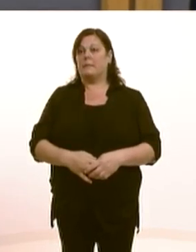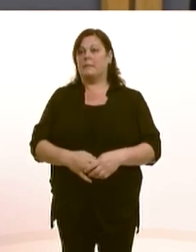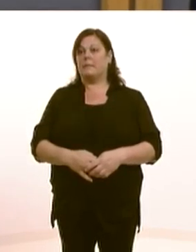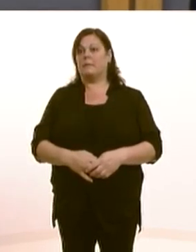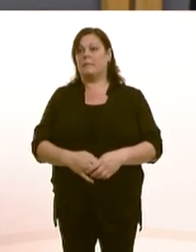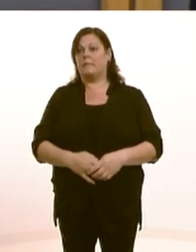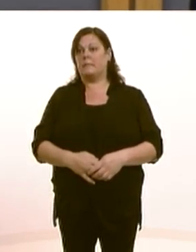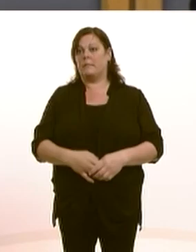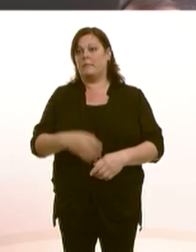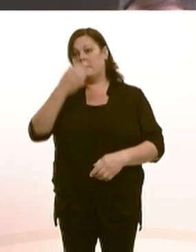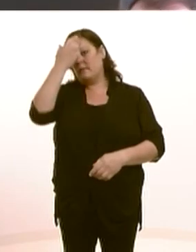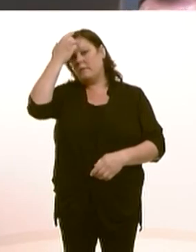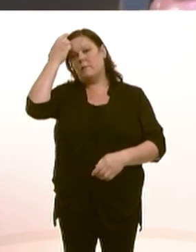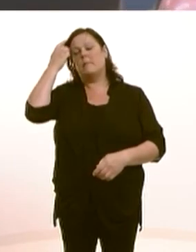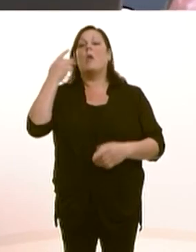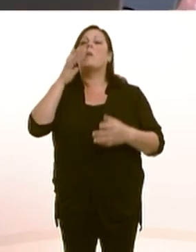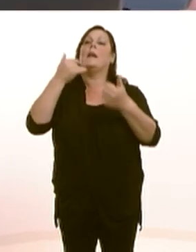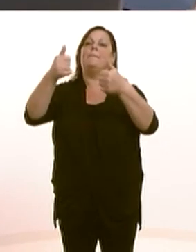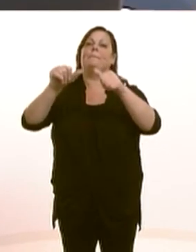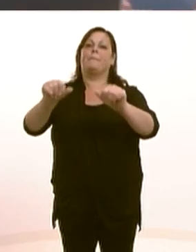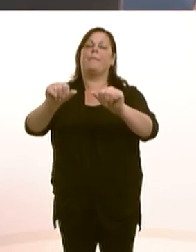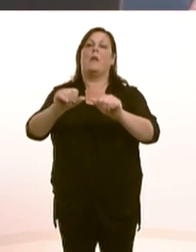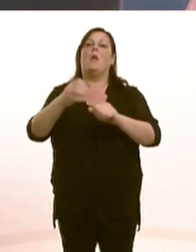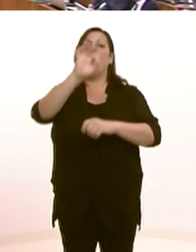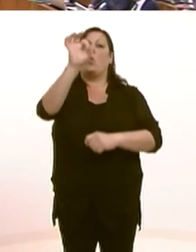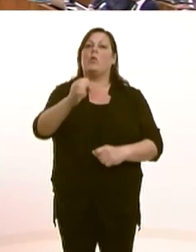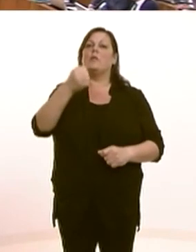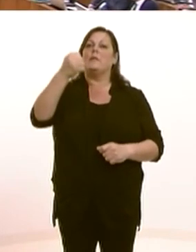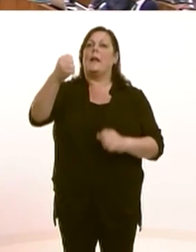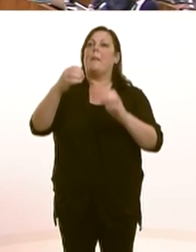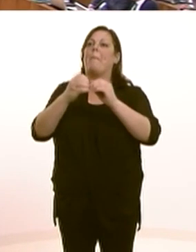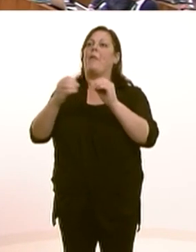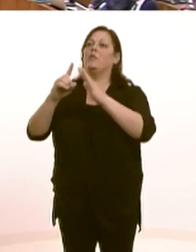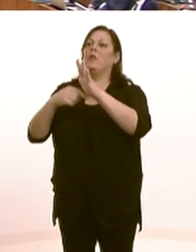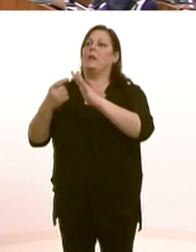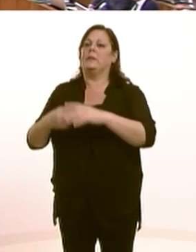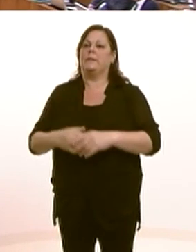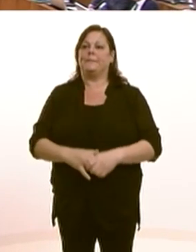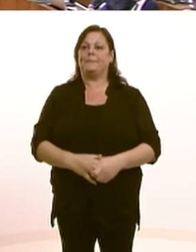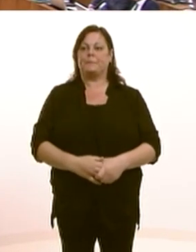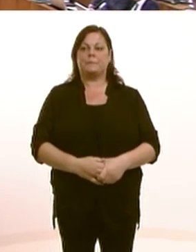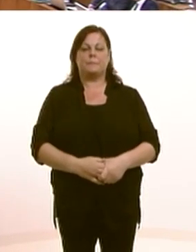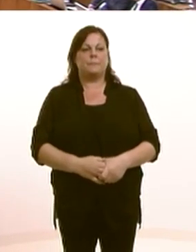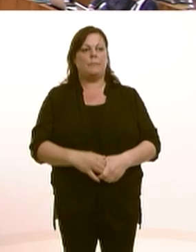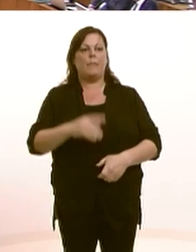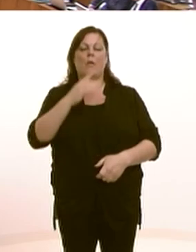llesol yn nodiír meini prawf aír safonau ar gyfer eu defnyddio.